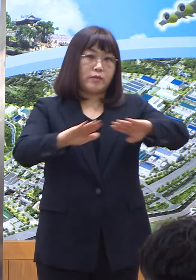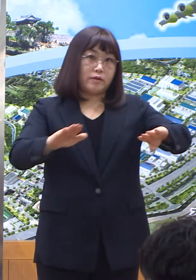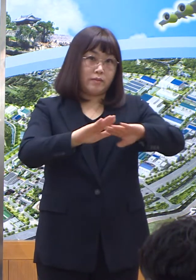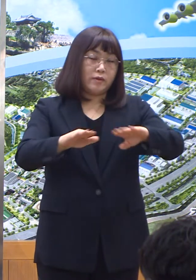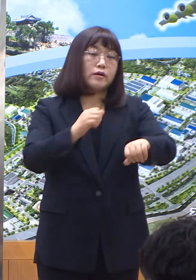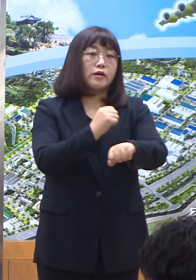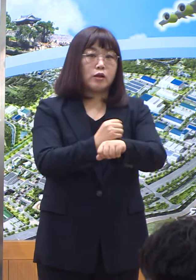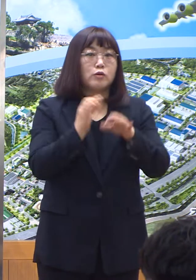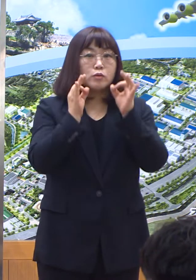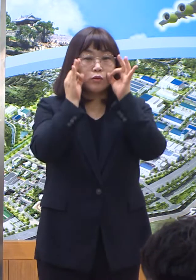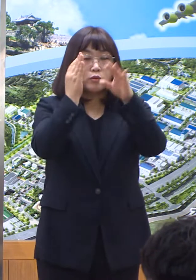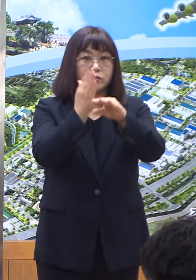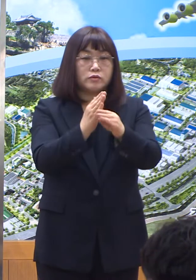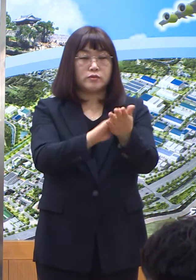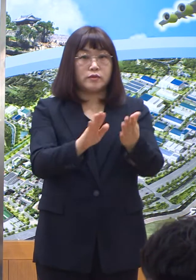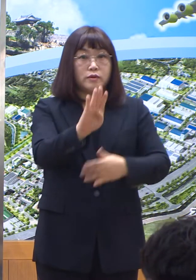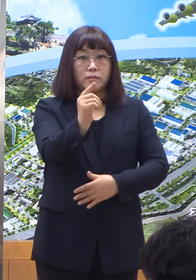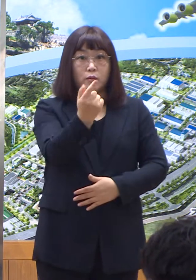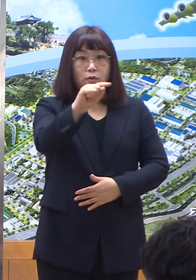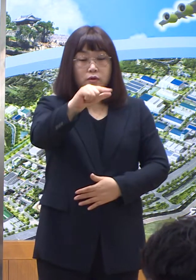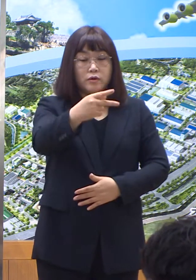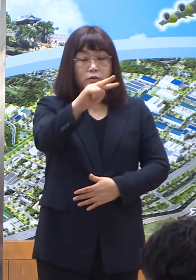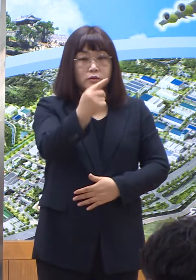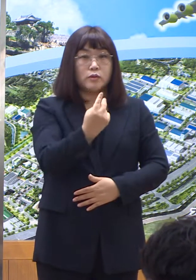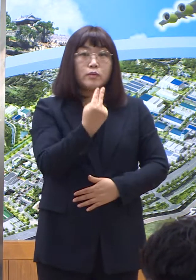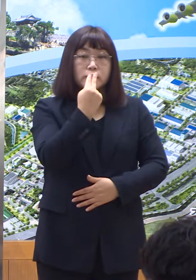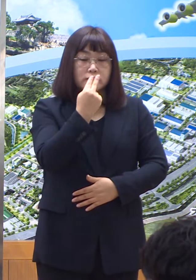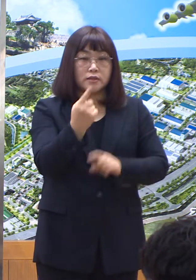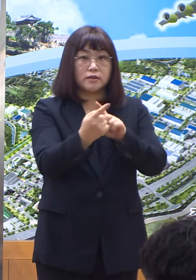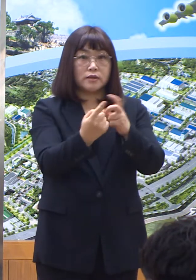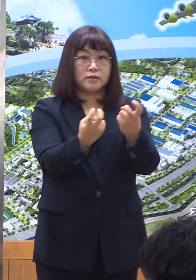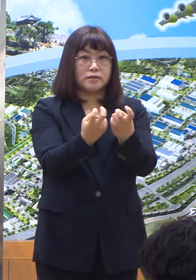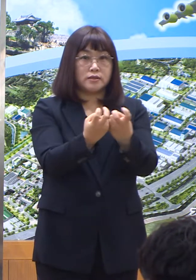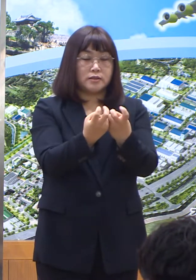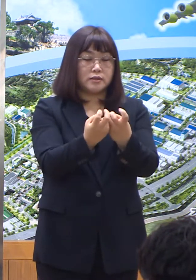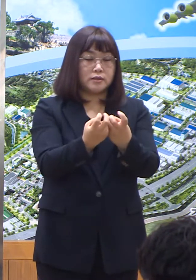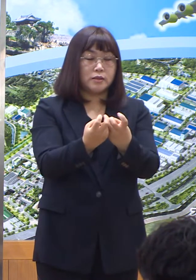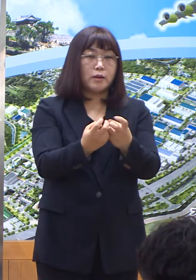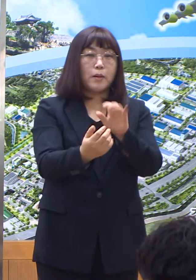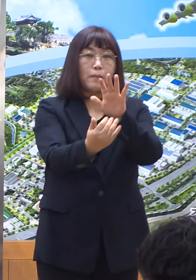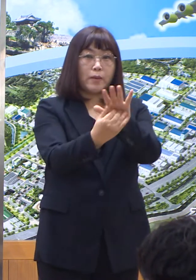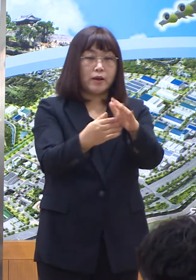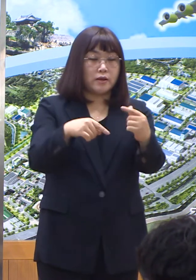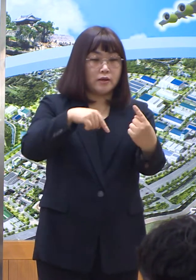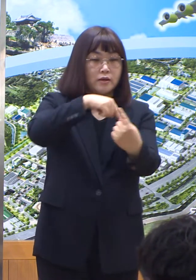보건소 비상진료대책 및 방역상황실을 운영하여 의료공백을